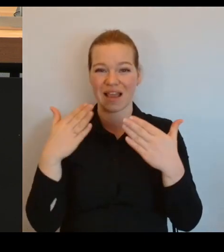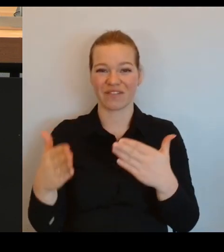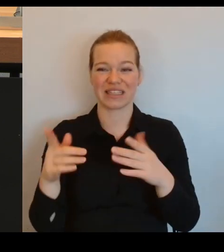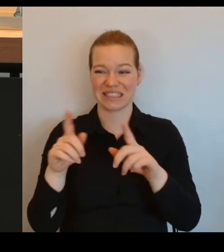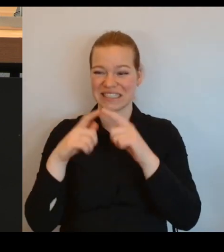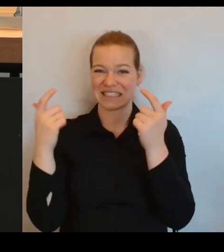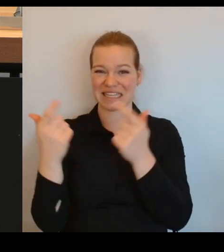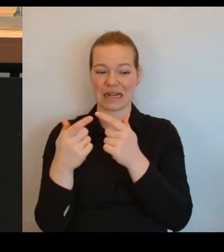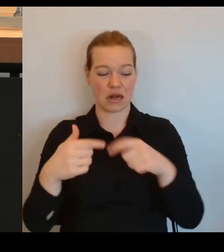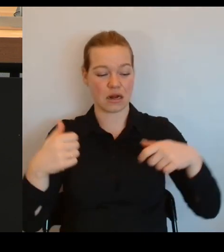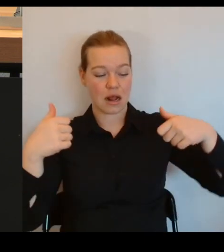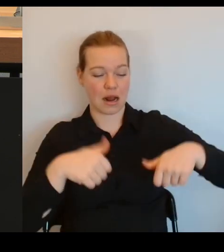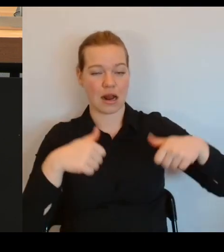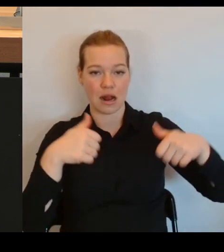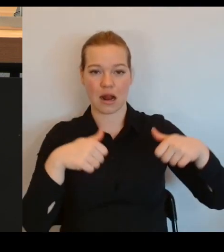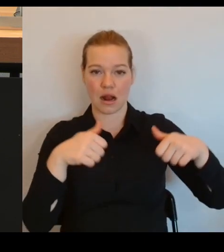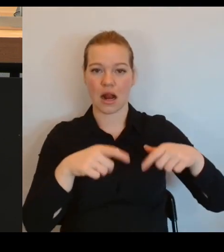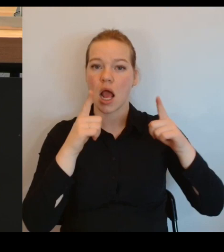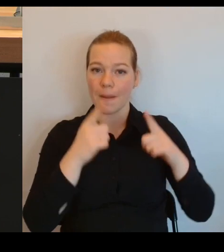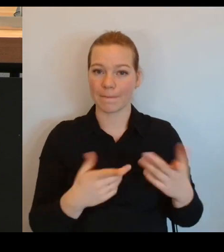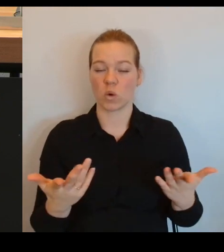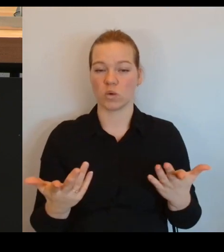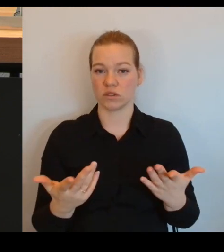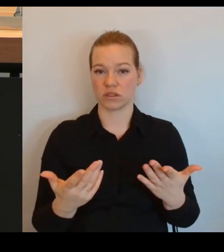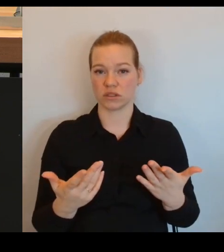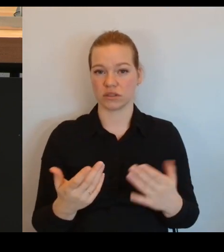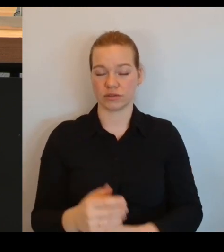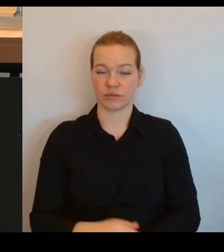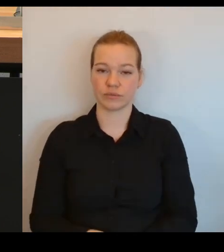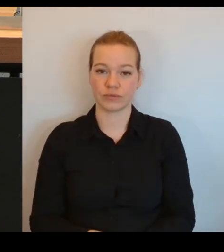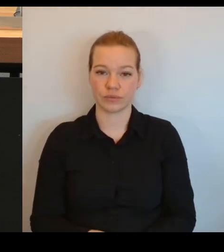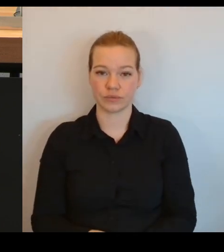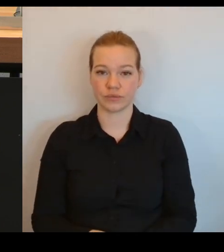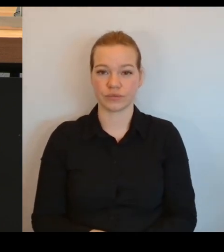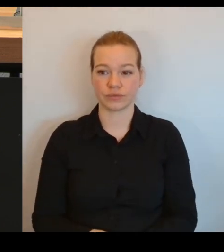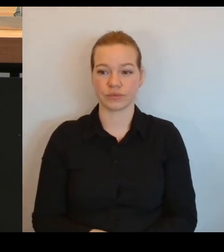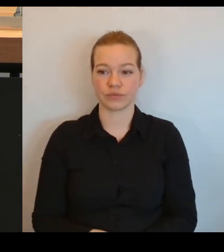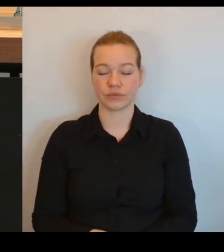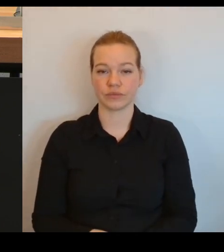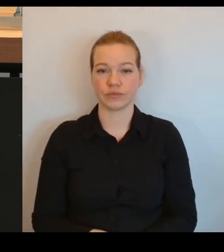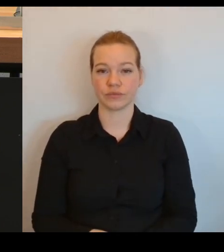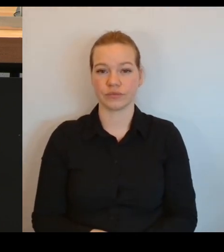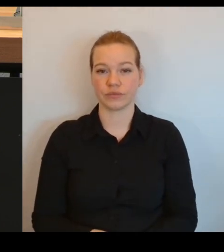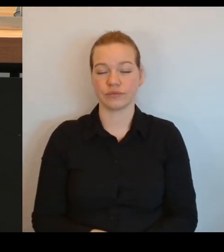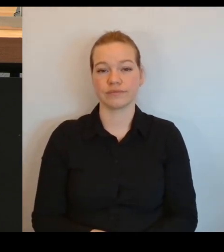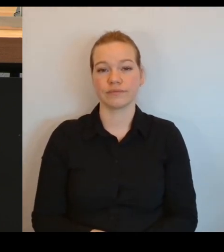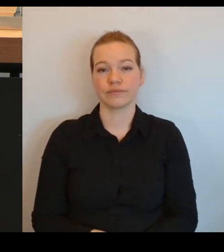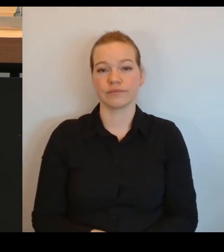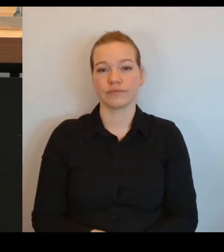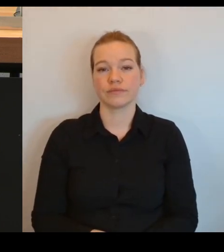Stattdessen sollte in der aktuell wirtschaftlich schwierigen Lage dafür gesorgt werden, dass die Landeseigenen